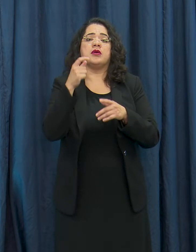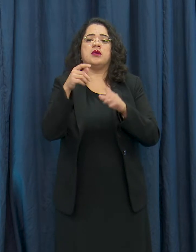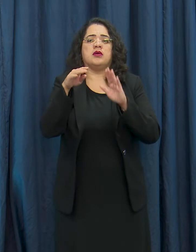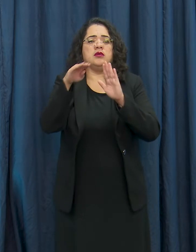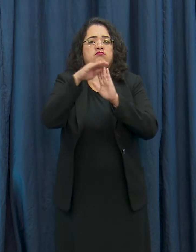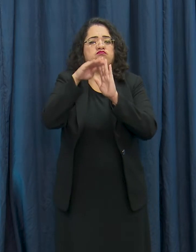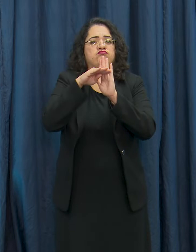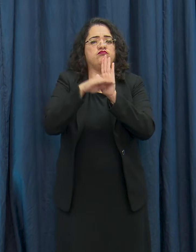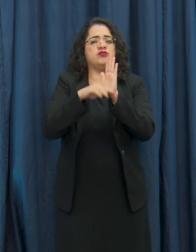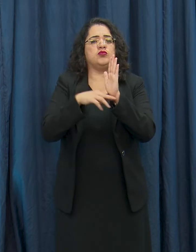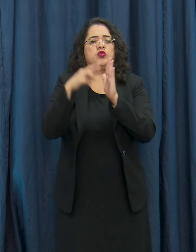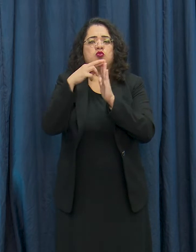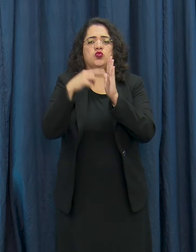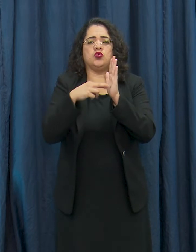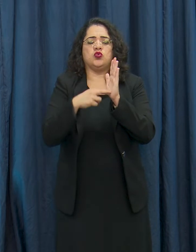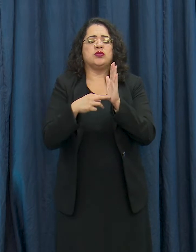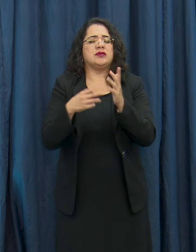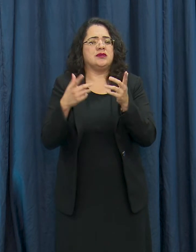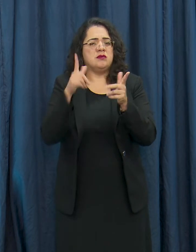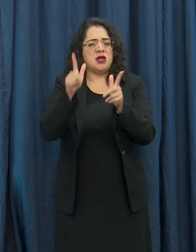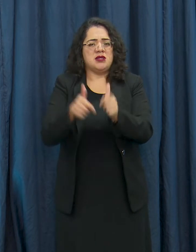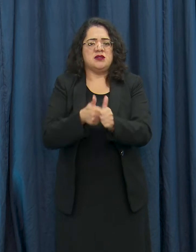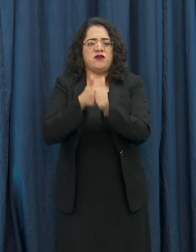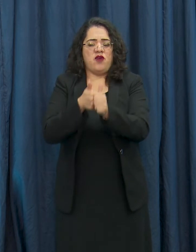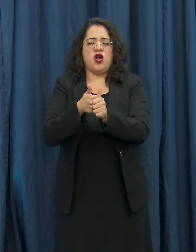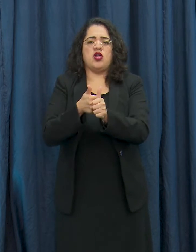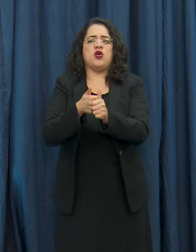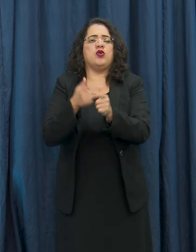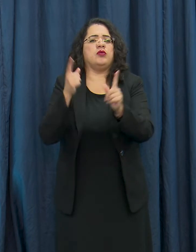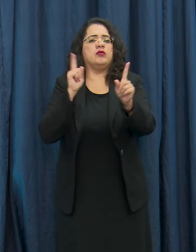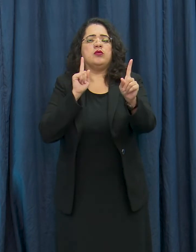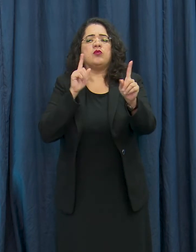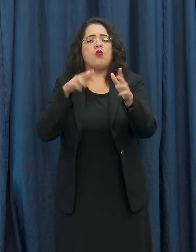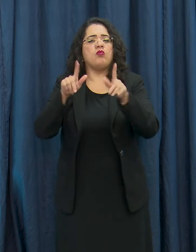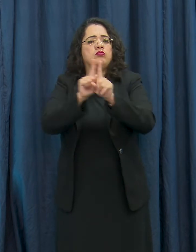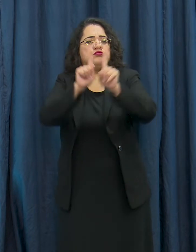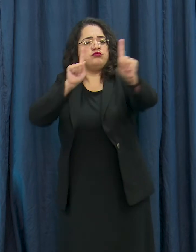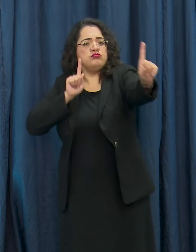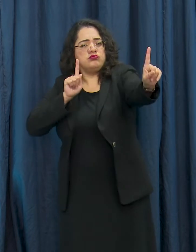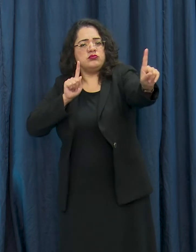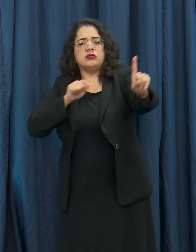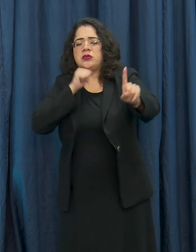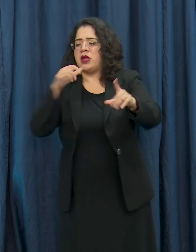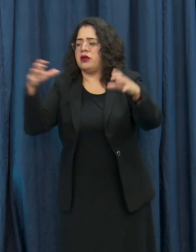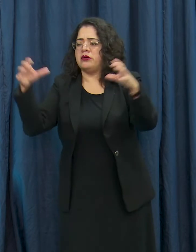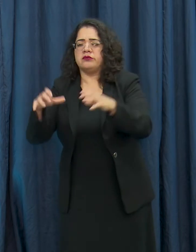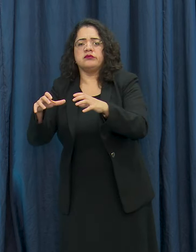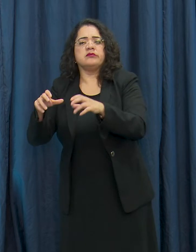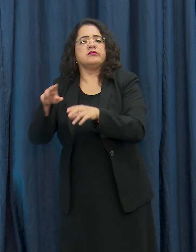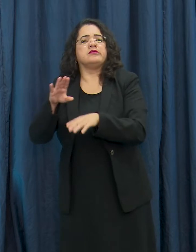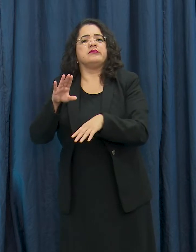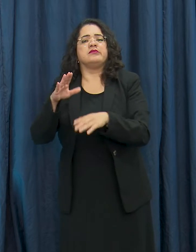la tortora esperamos que esto les prin de un poco de Alivio a los dueños de